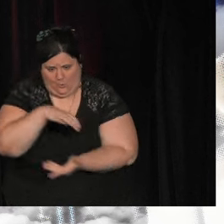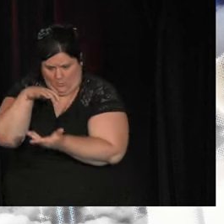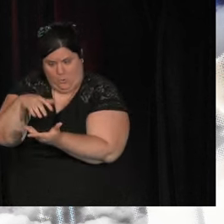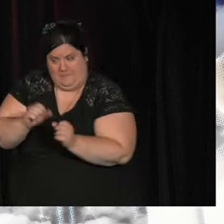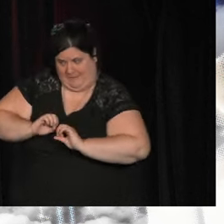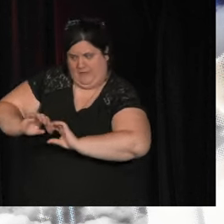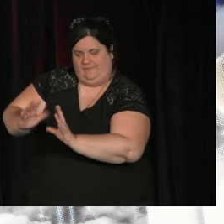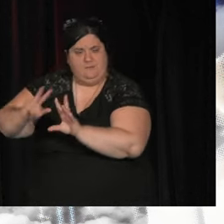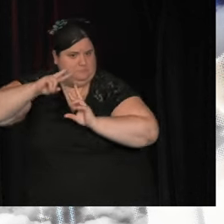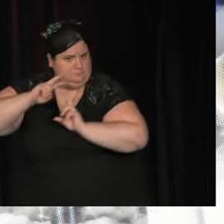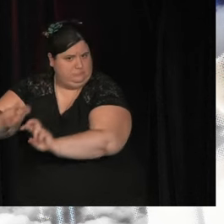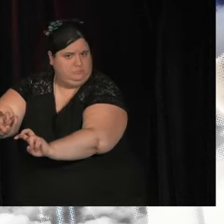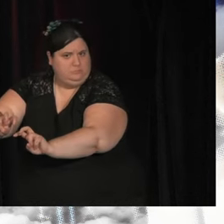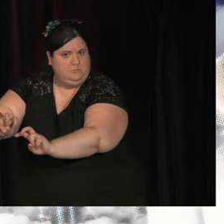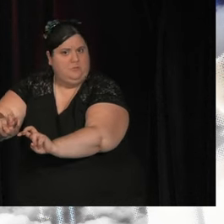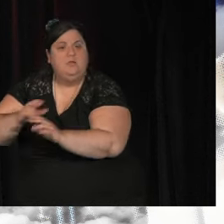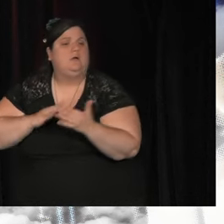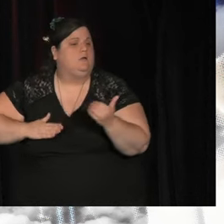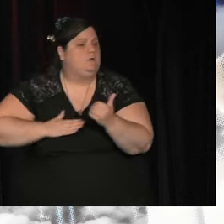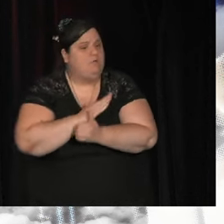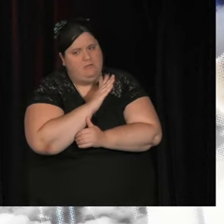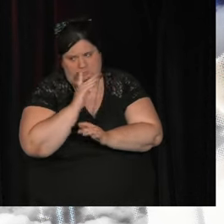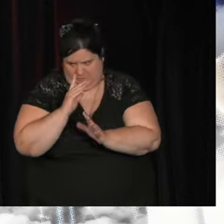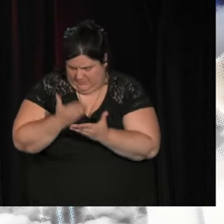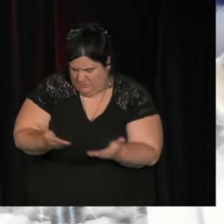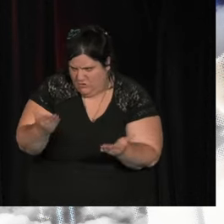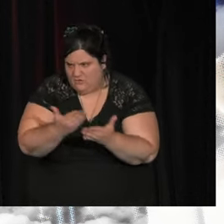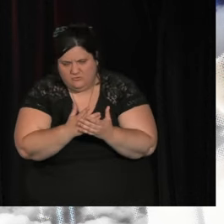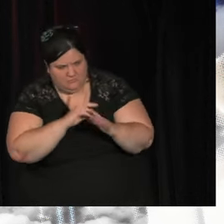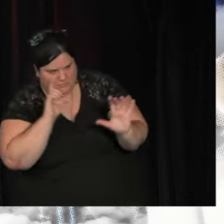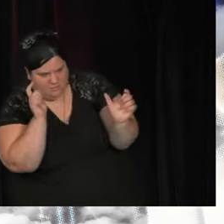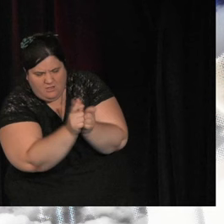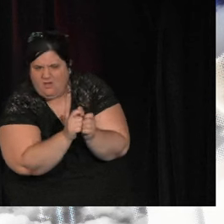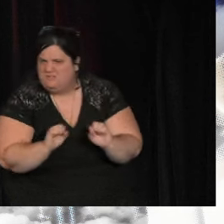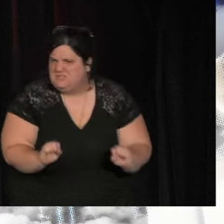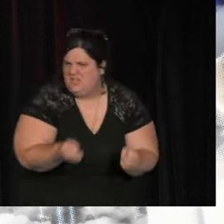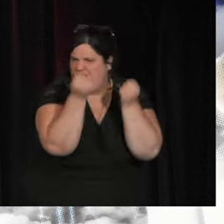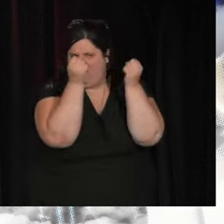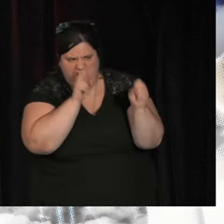déjà dans un premier temps isoler les cas de toxicité et comprendre pourquoi les gens s'énervent, pourquoi les gens se mettent à